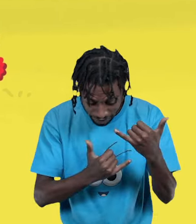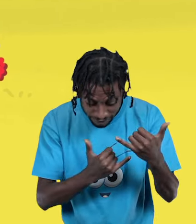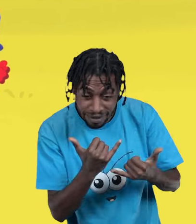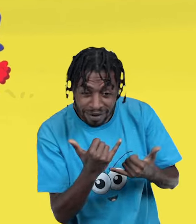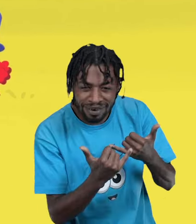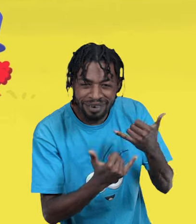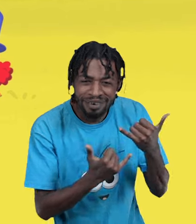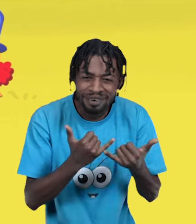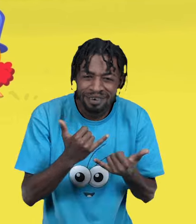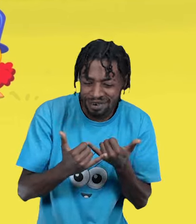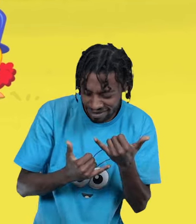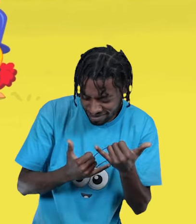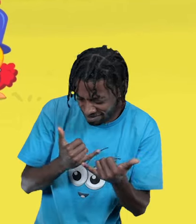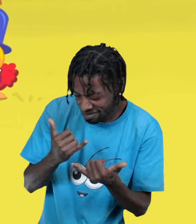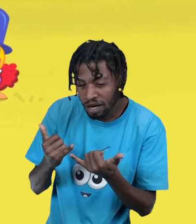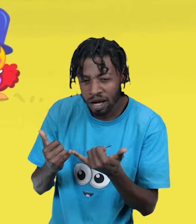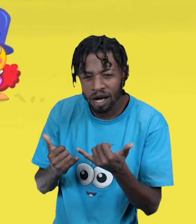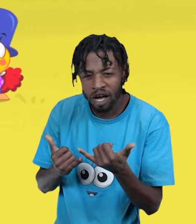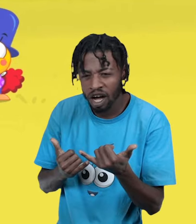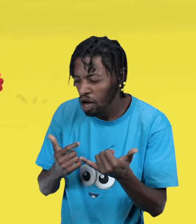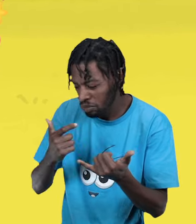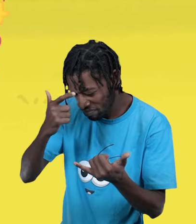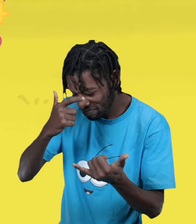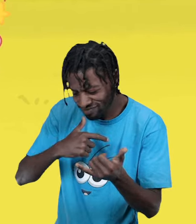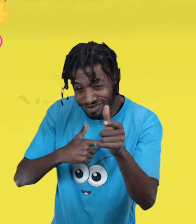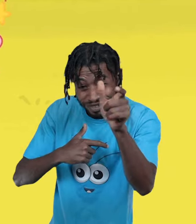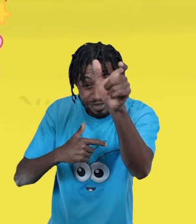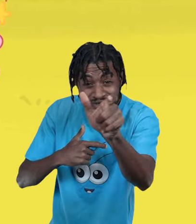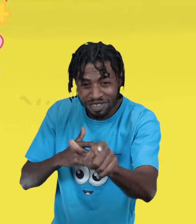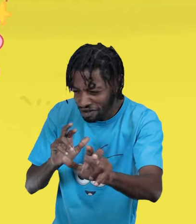Vem brincar com a diferença